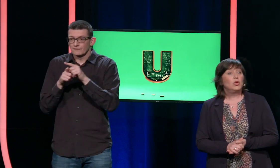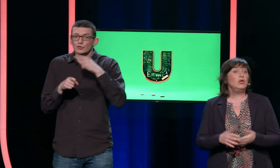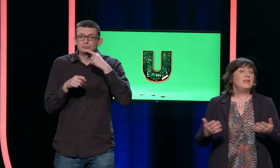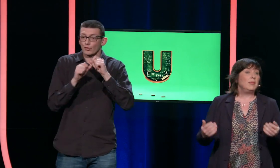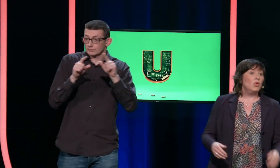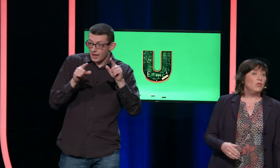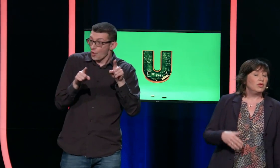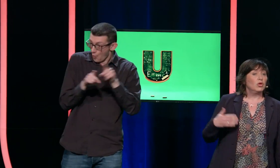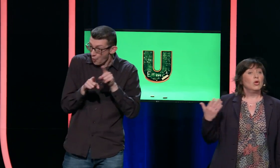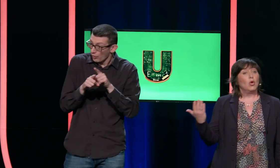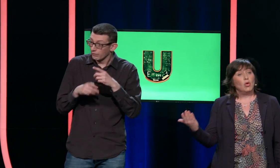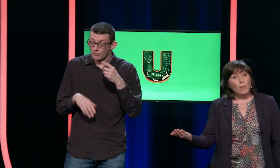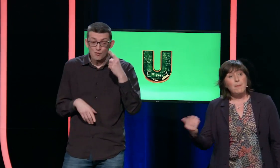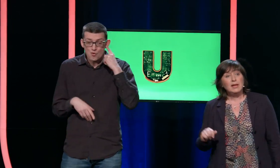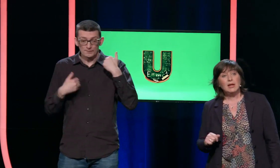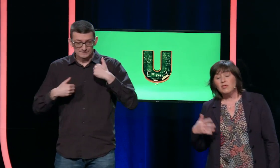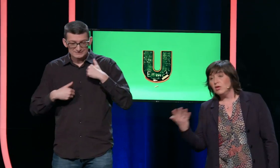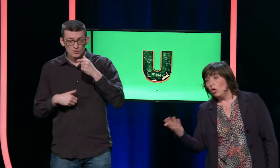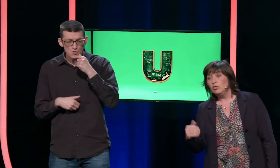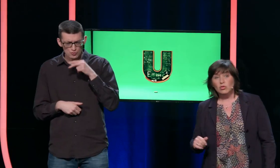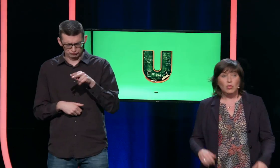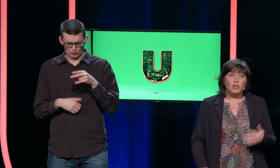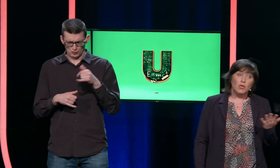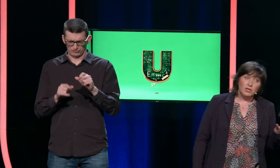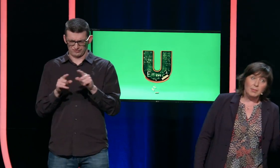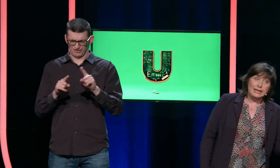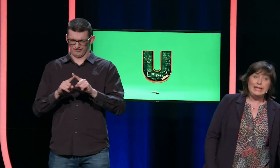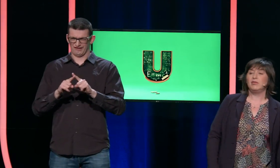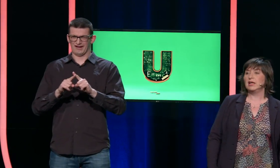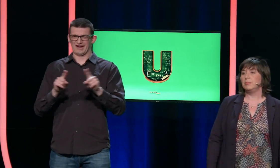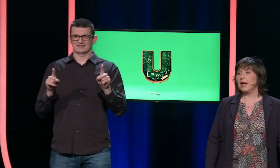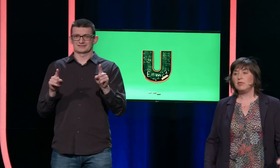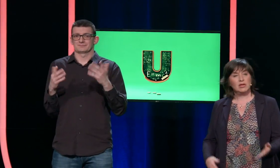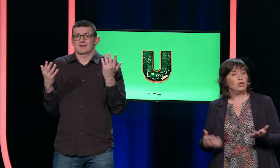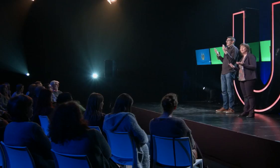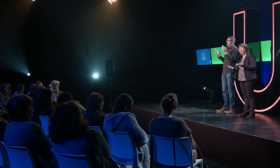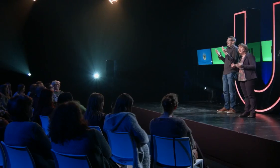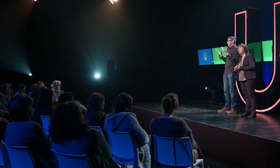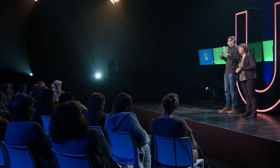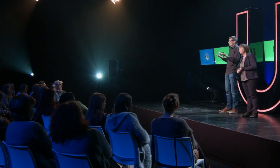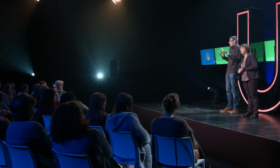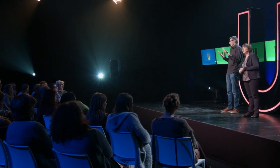We kunnen het hebben over de opmerkingen van oudere doven over de manier van gebaren van de jongere doven.